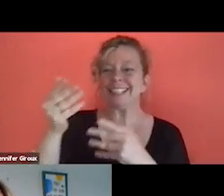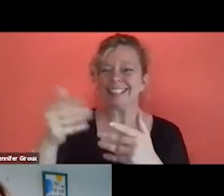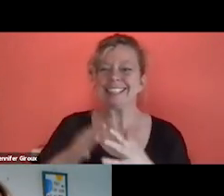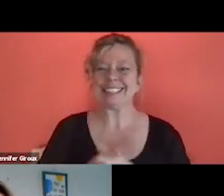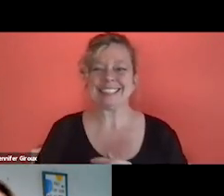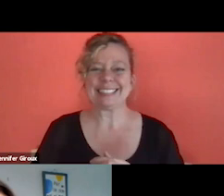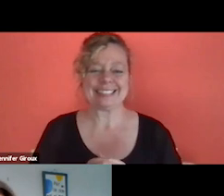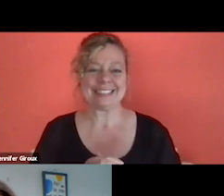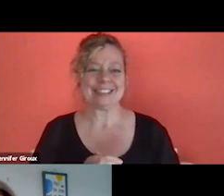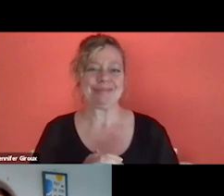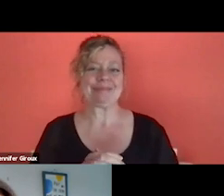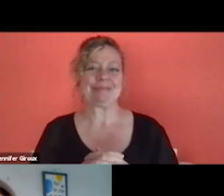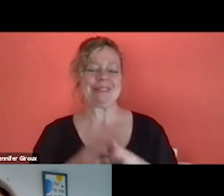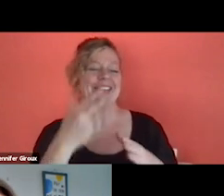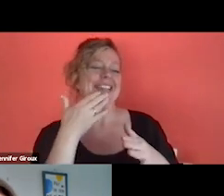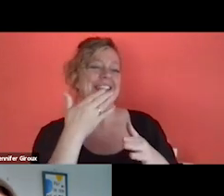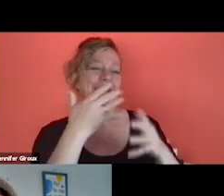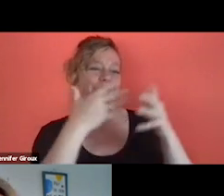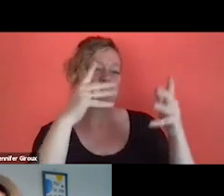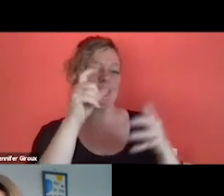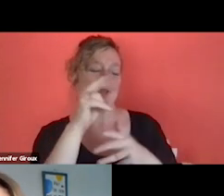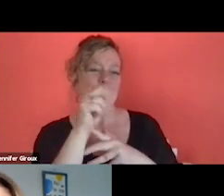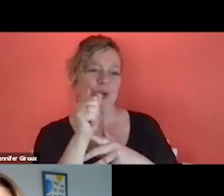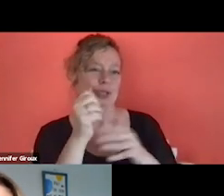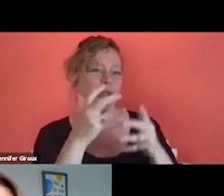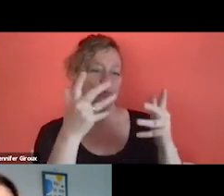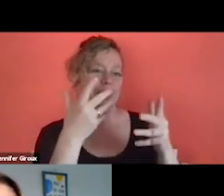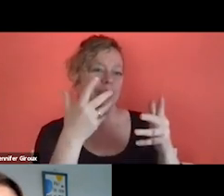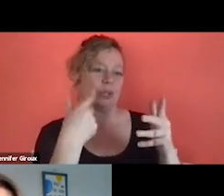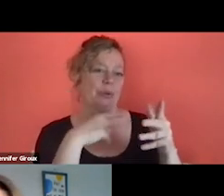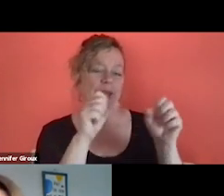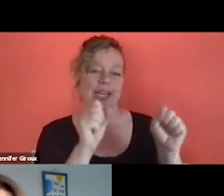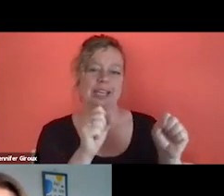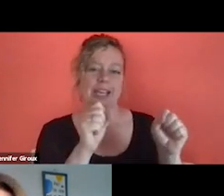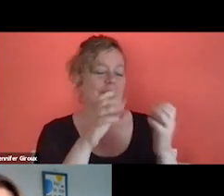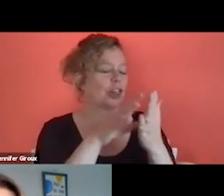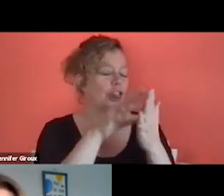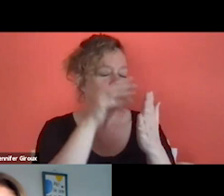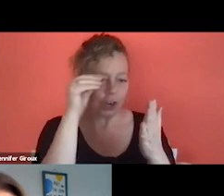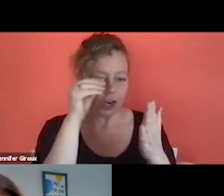Genial, muchas gracias, Laura. Es mucho lo que todos podemos aprender sobre el cuidado personal,